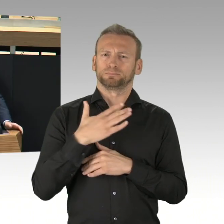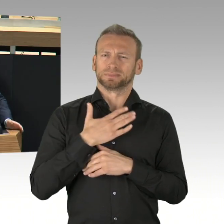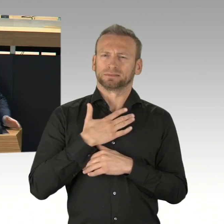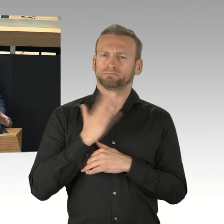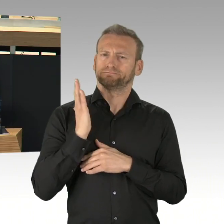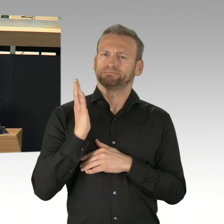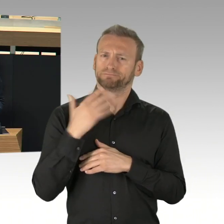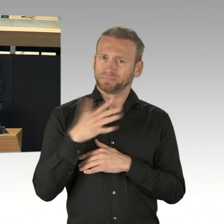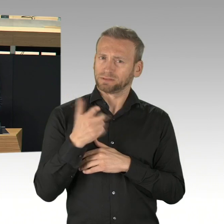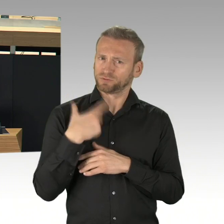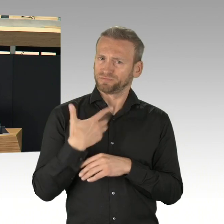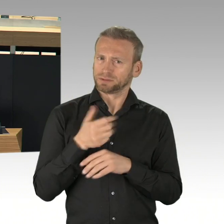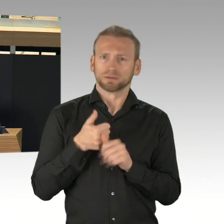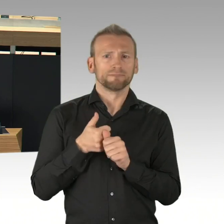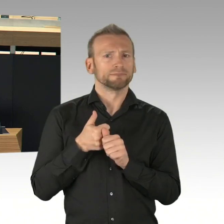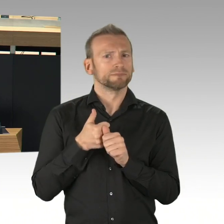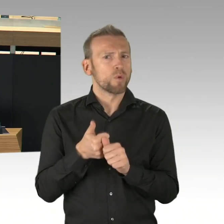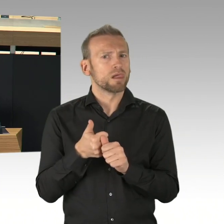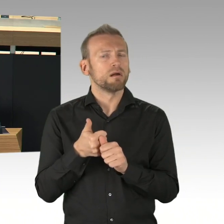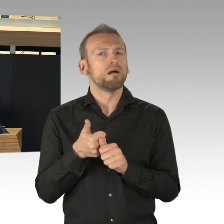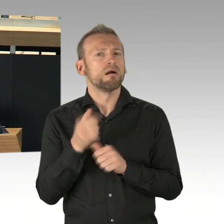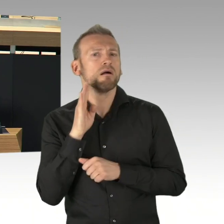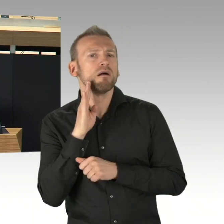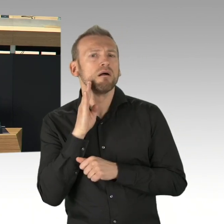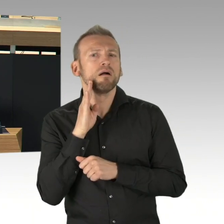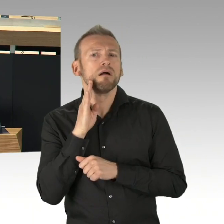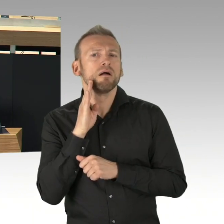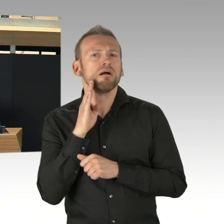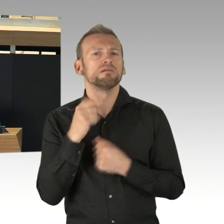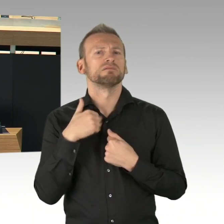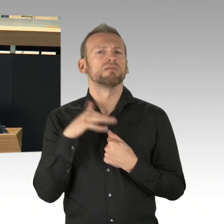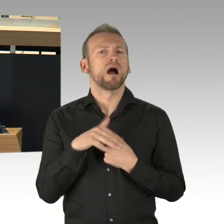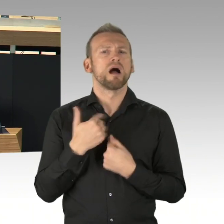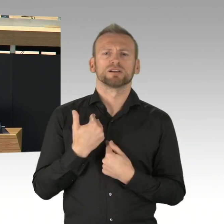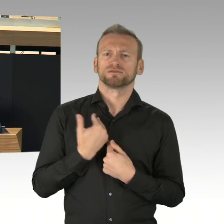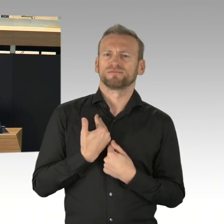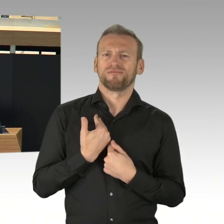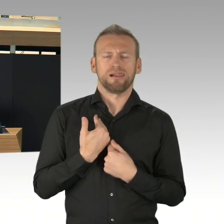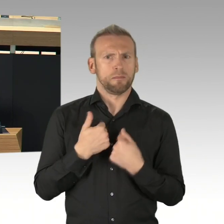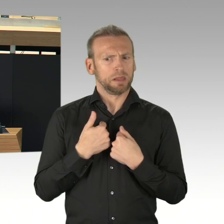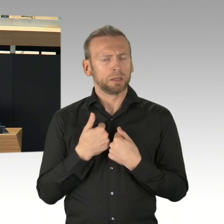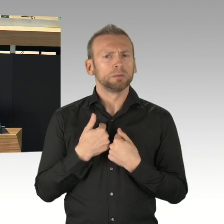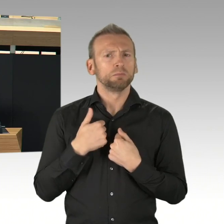ist ausschließlich ein großes Täuschungsmanöver, er ist Sand in die Augen der Mieterinnen und Mieter.